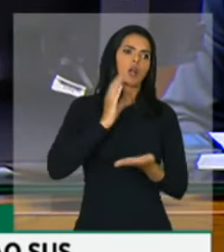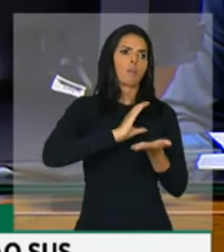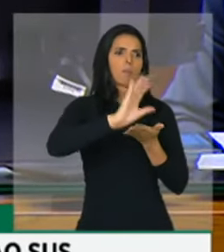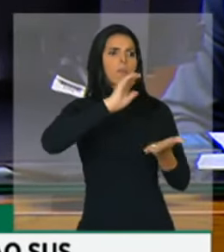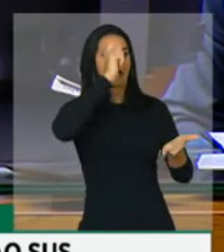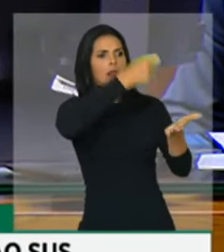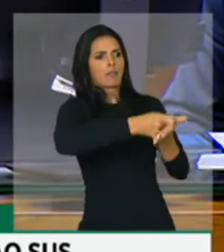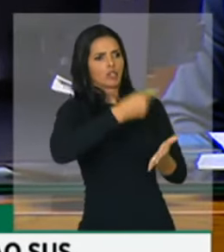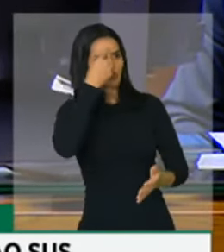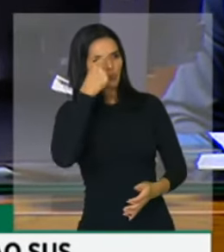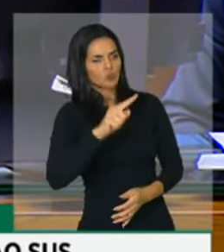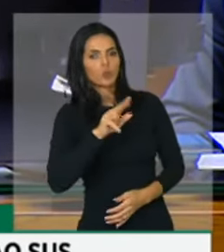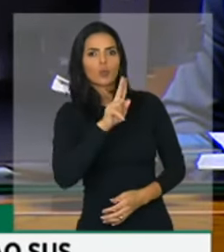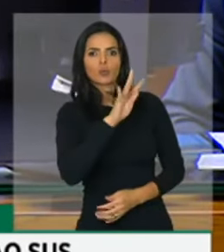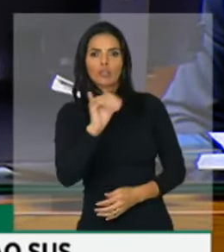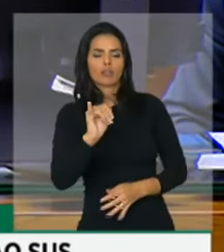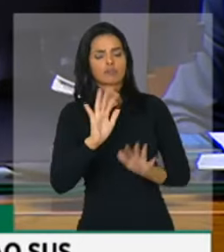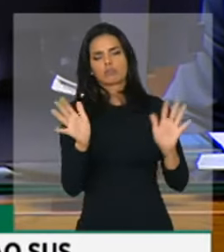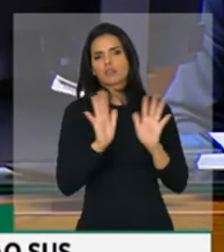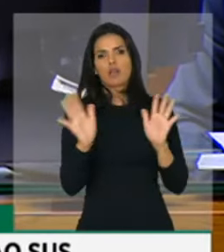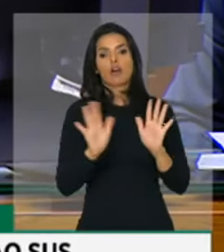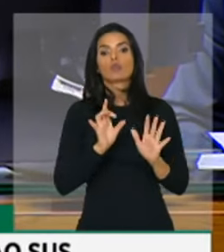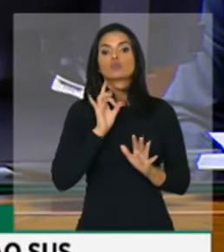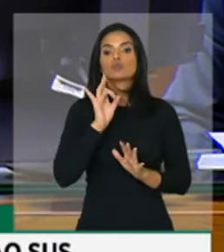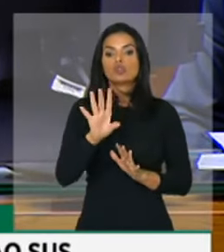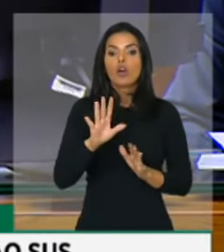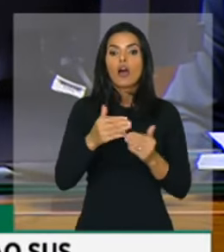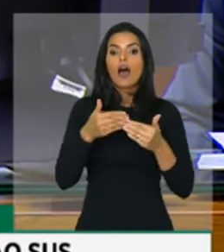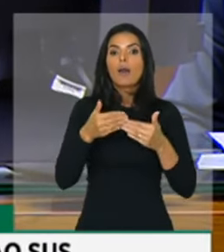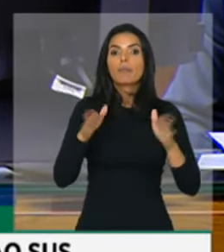SIMPLESMENTE FOI ABRIR VAGAS DE UTI. MAS A PROPOSTA DE VOSSA EXCELÊNCIA É PARA FAZER UMA REGULAÇÃO PELOS